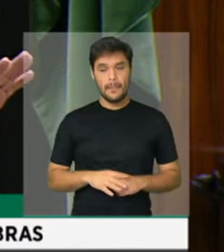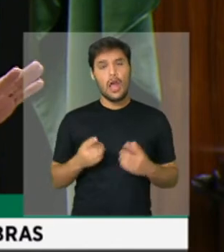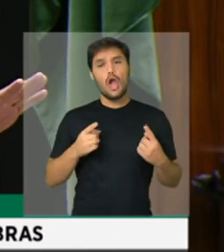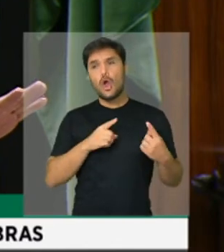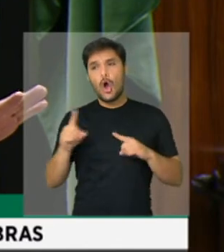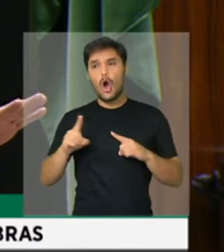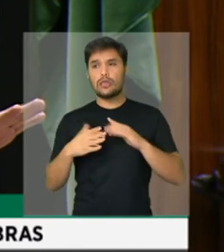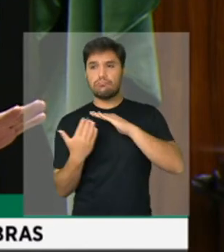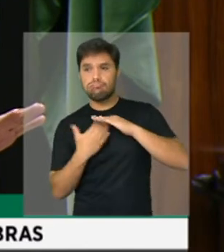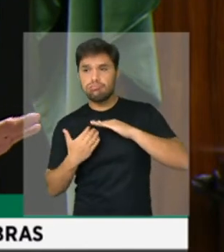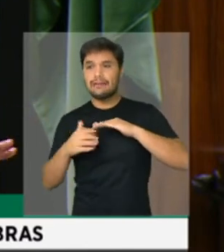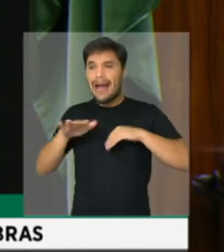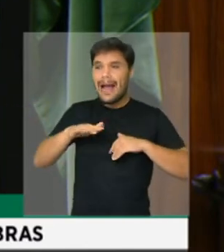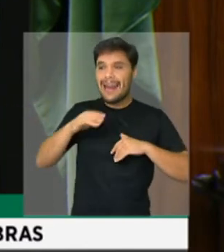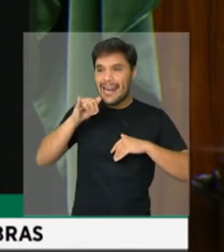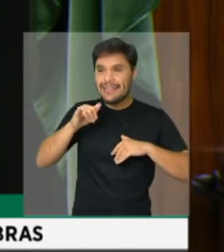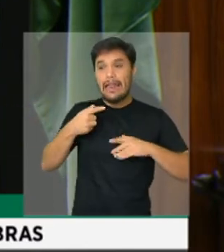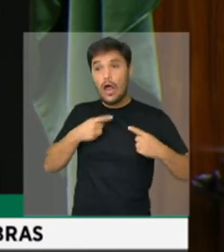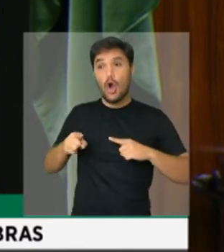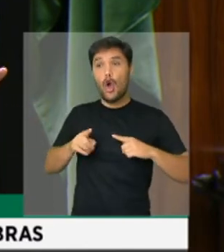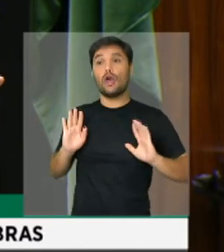PARA... PARA LEMBRAR... LEMBRÁ-LOS... DO QUE DISSE O